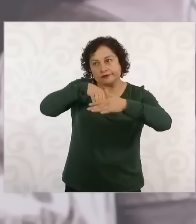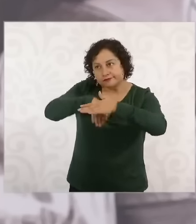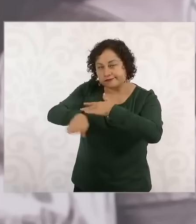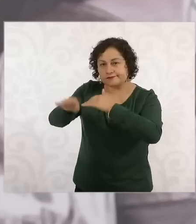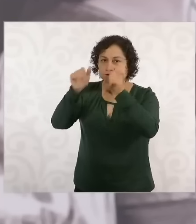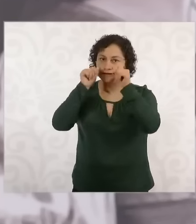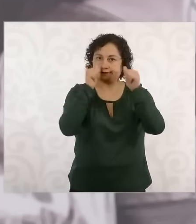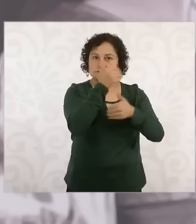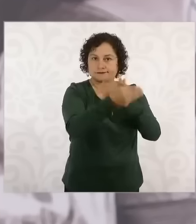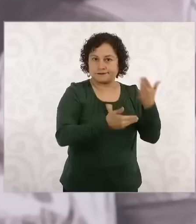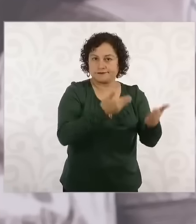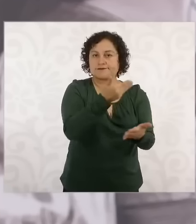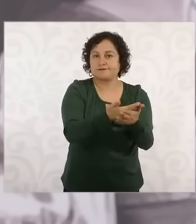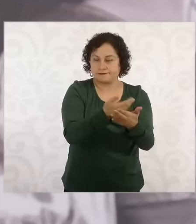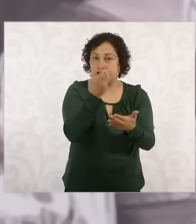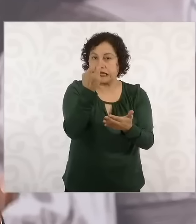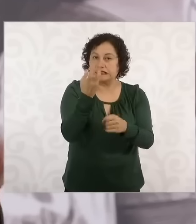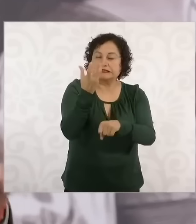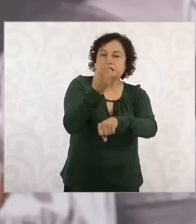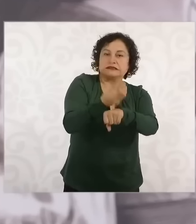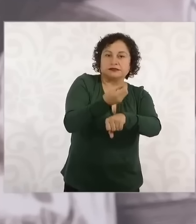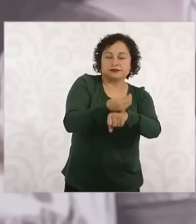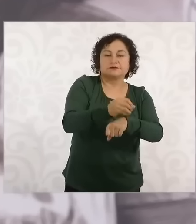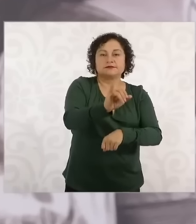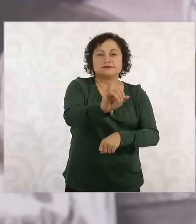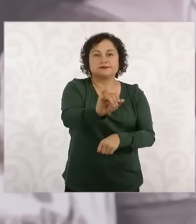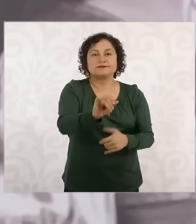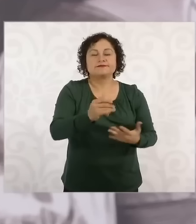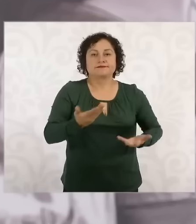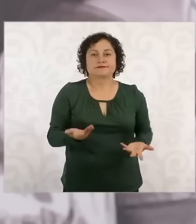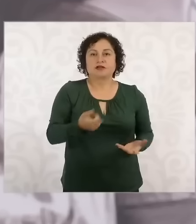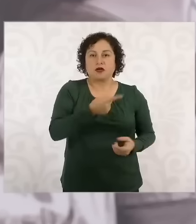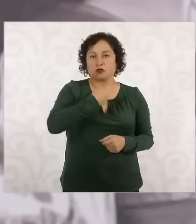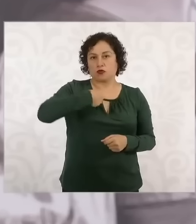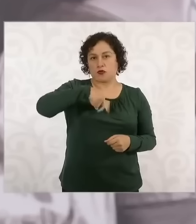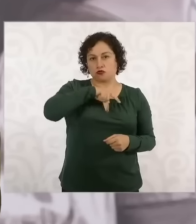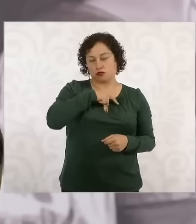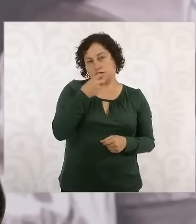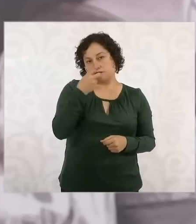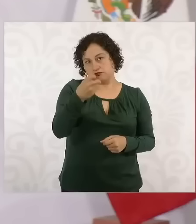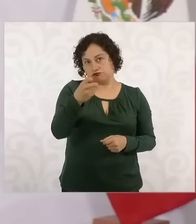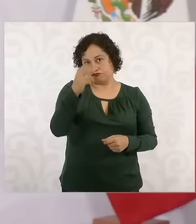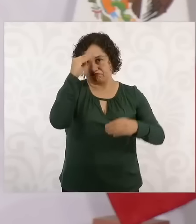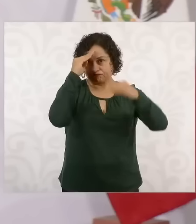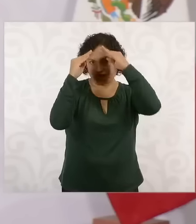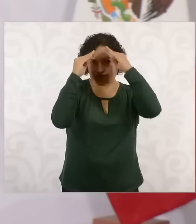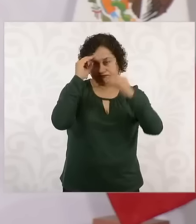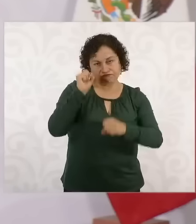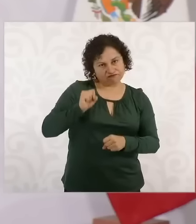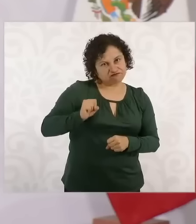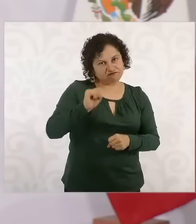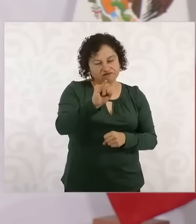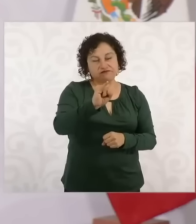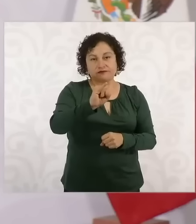y además creemos estamos convencidos de esto, por un lado se está fortaleciendo mucho toda la parte